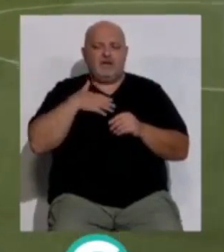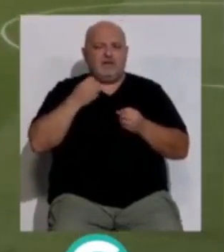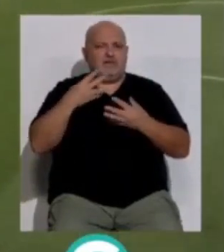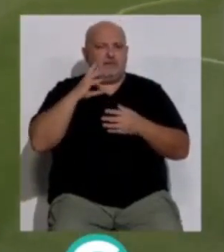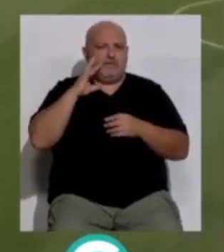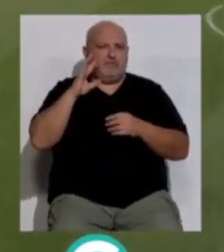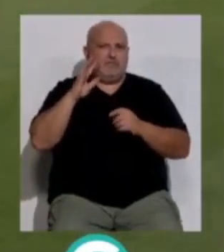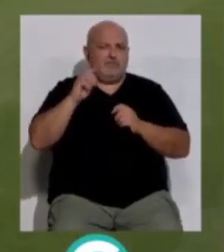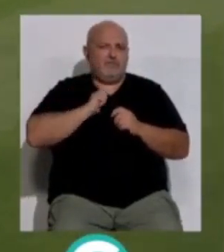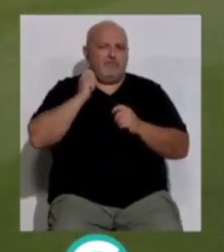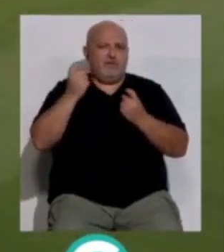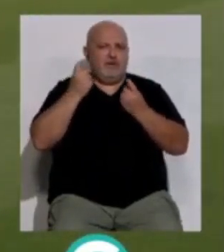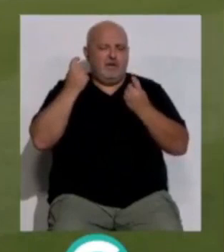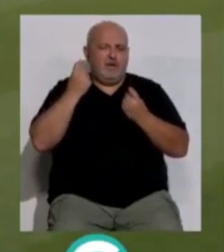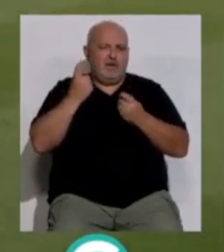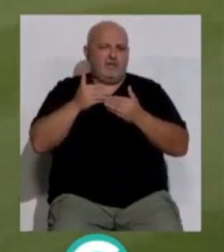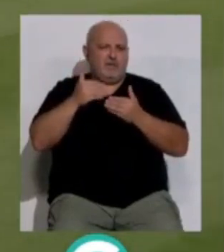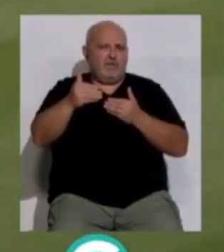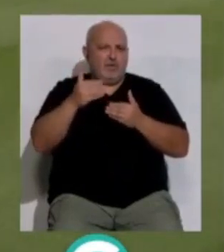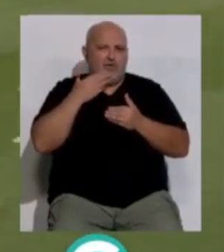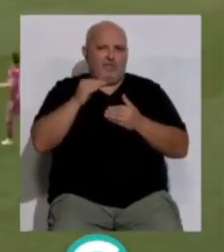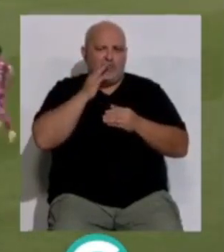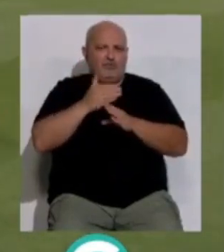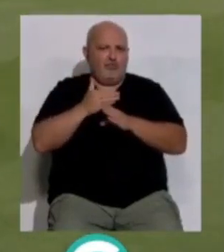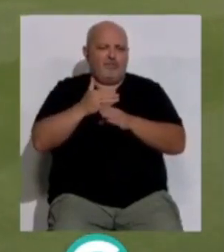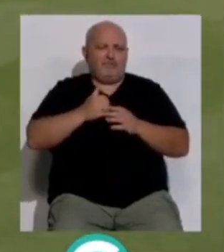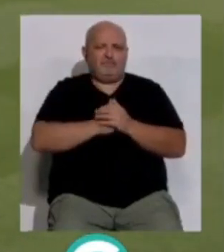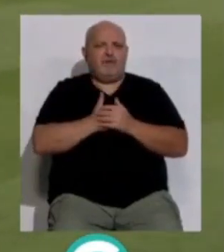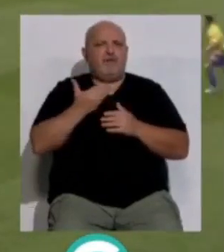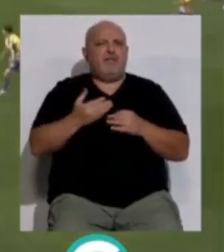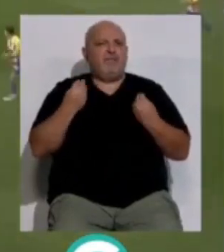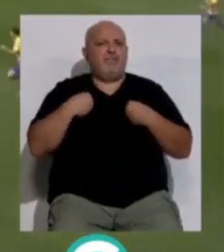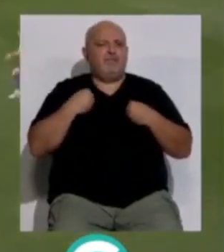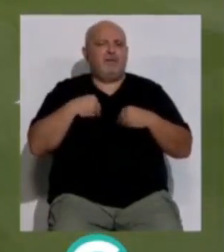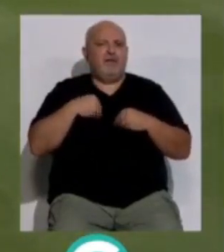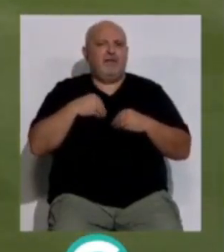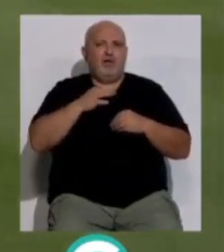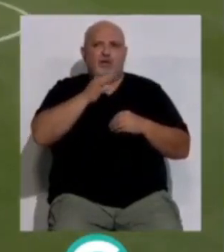quedar una una enseñanza muy importante de este chaval y es la importancia de los que ahora se